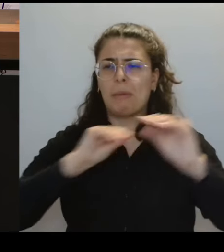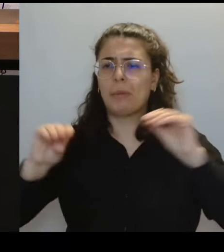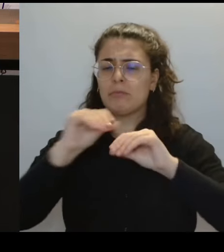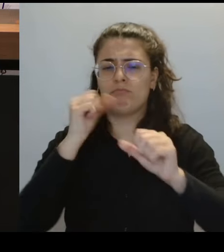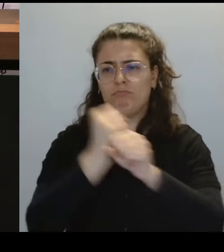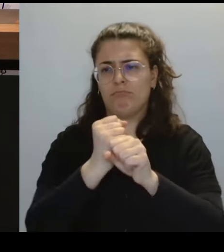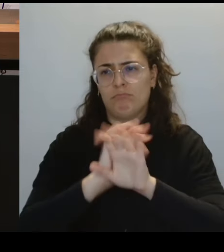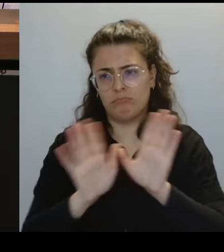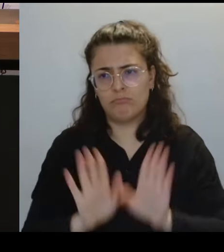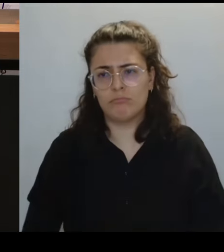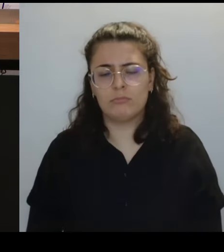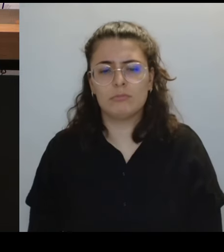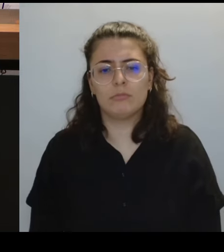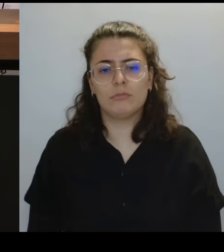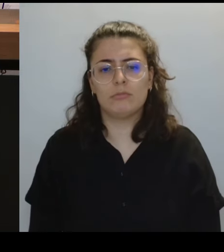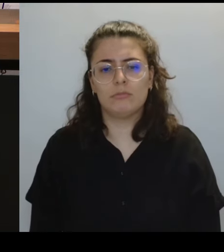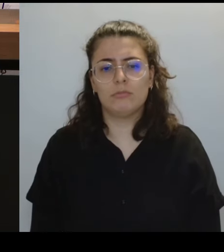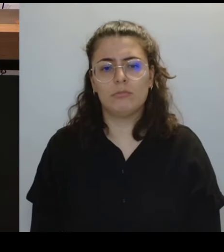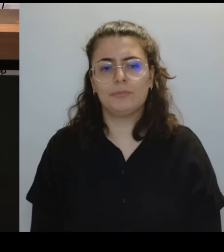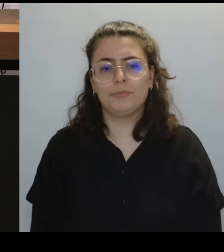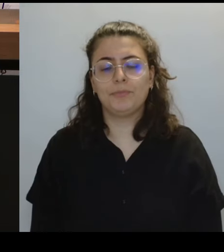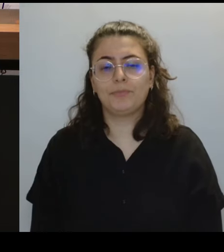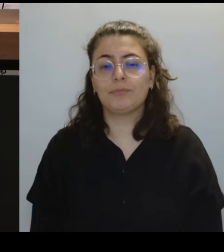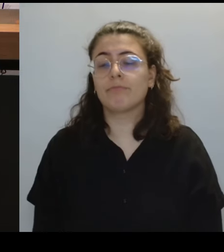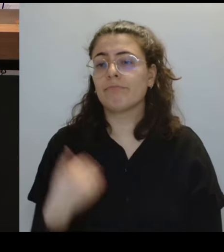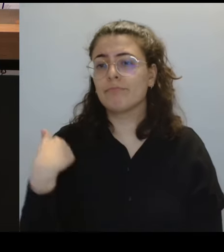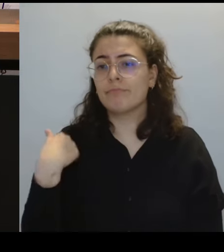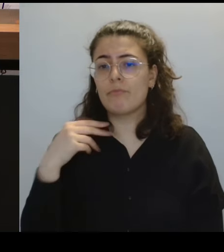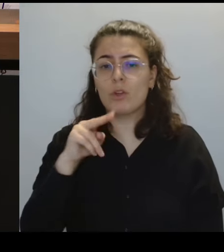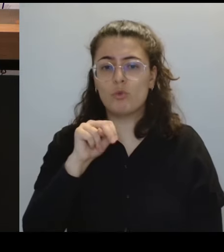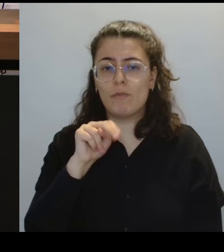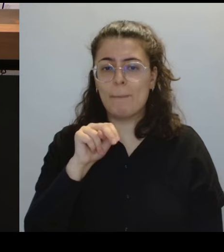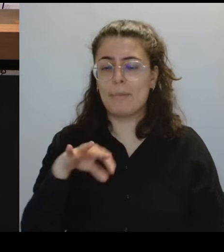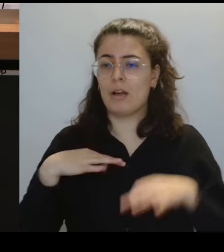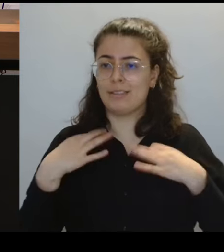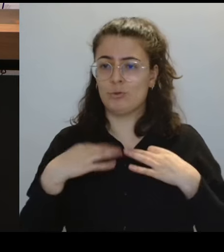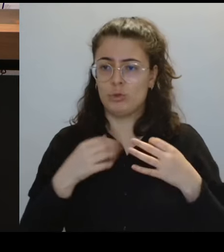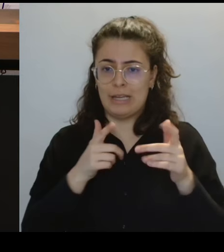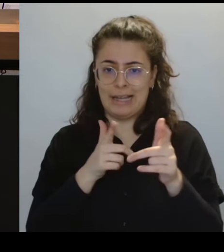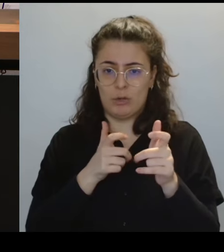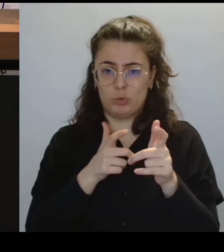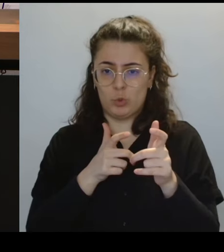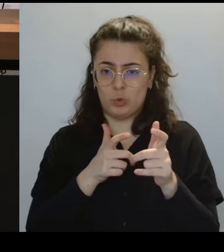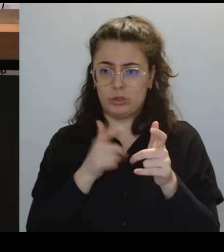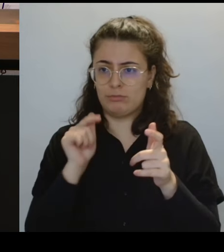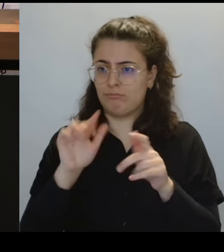"Als wir es im November im Gesundheitsausschuss über die Situation im KMV sprachen, war allen klar,